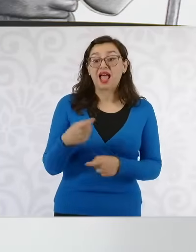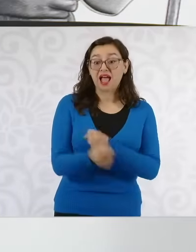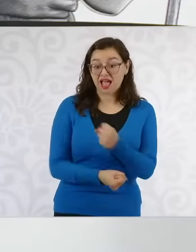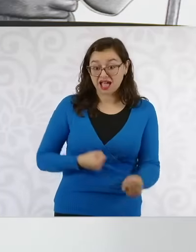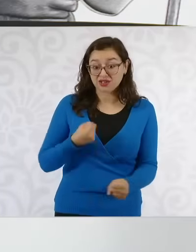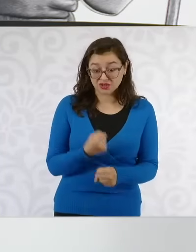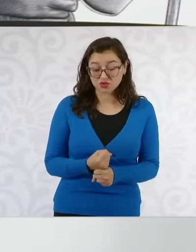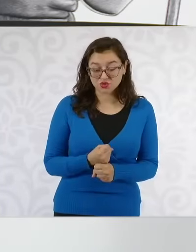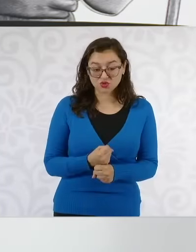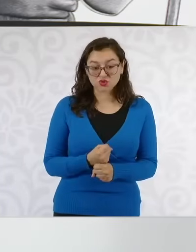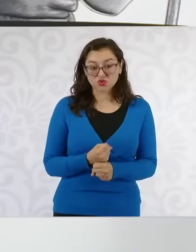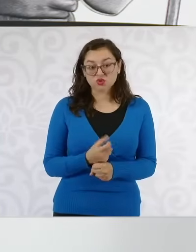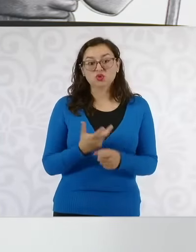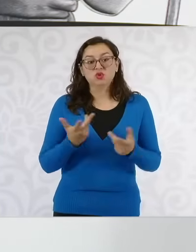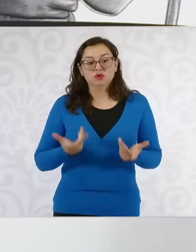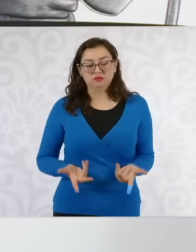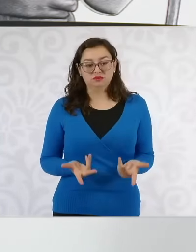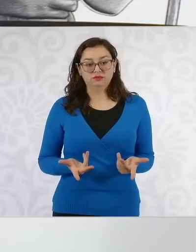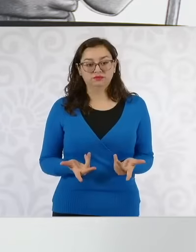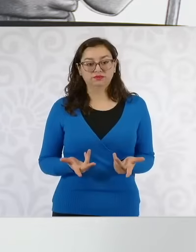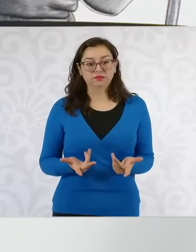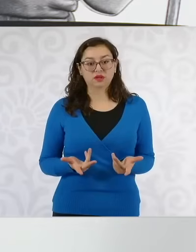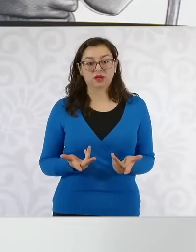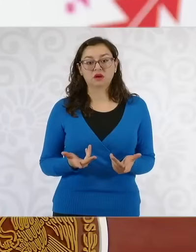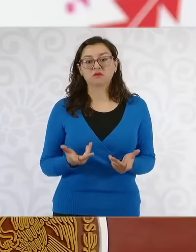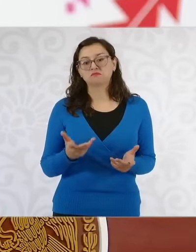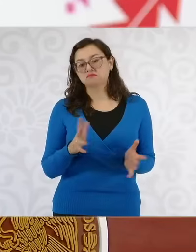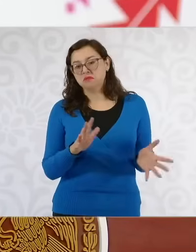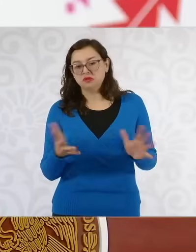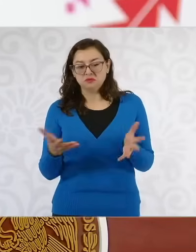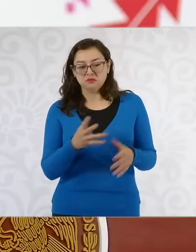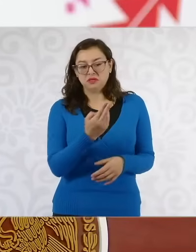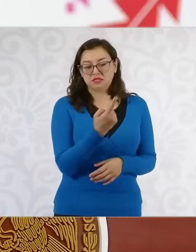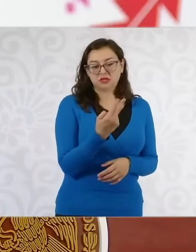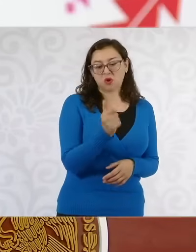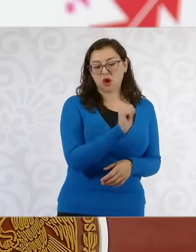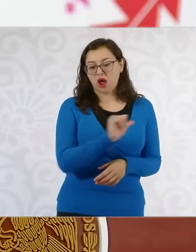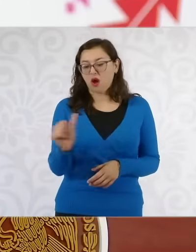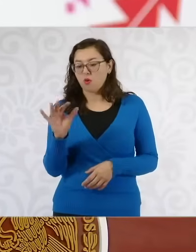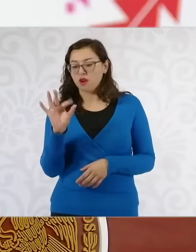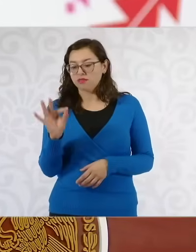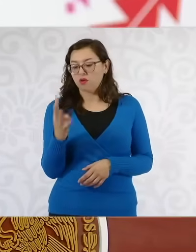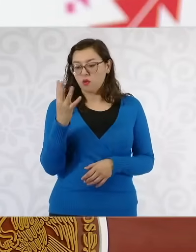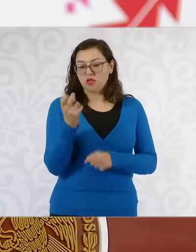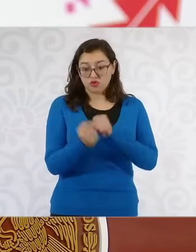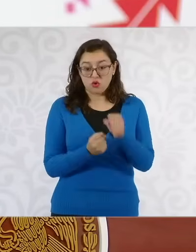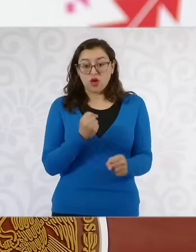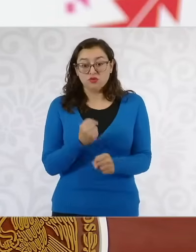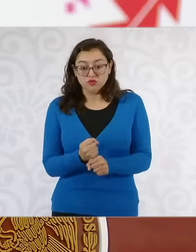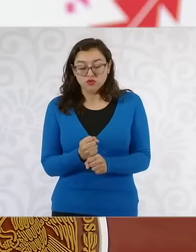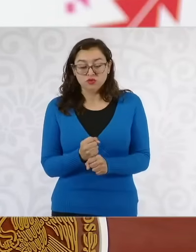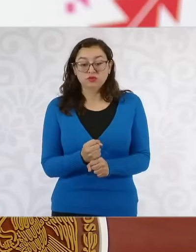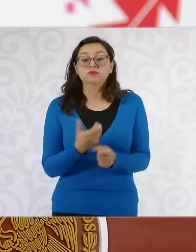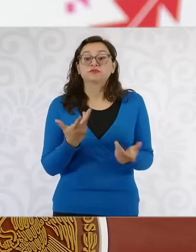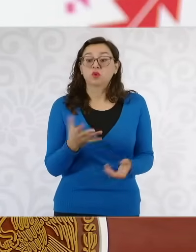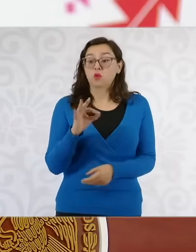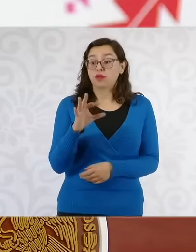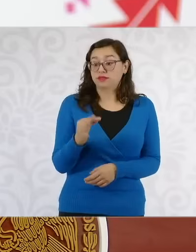transportados encuentran entre los 25 a los 44 años pero también entre los 45 y 6 de 4 años